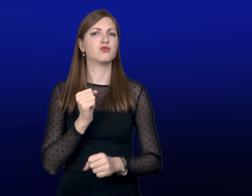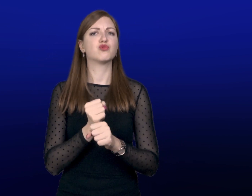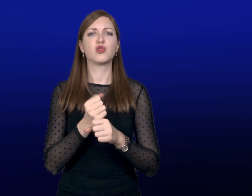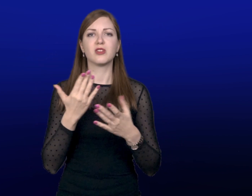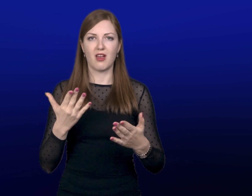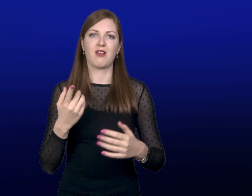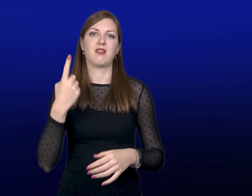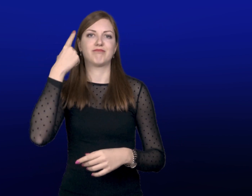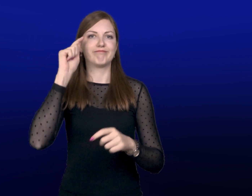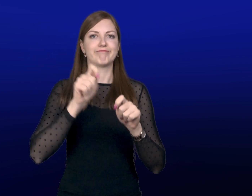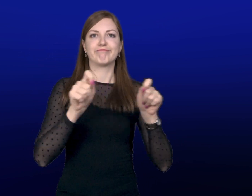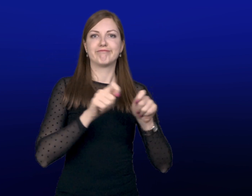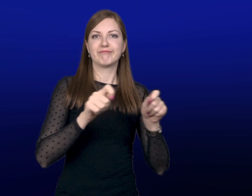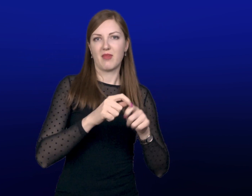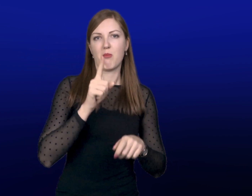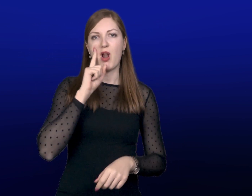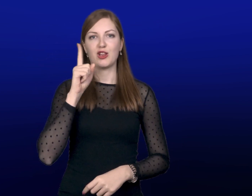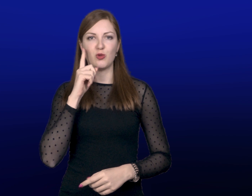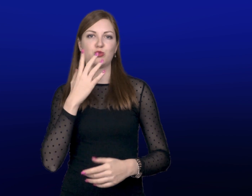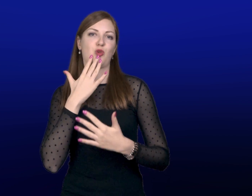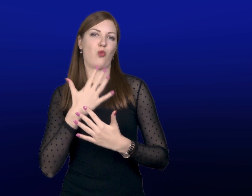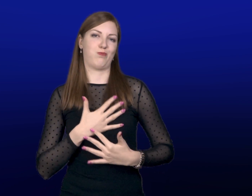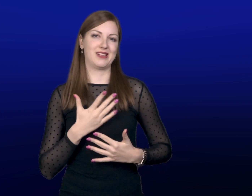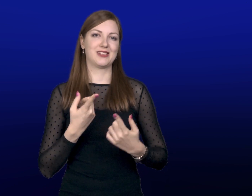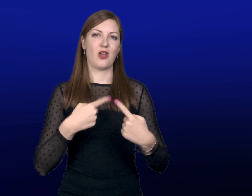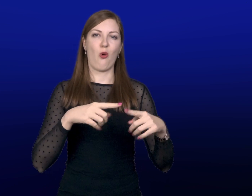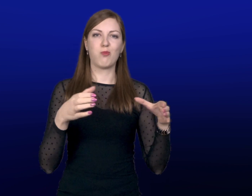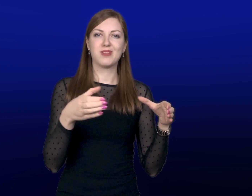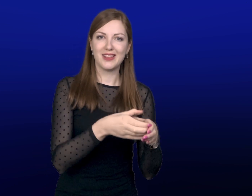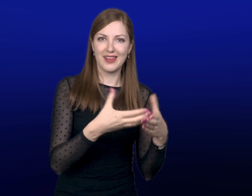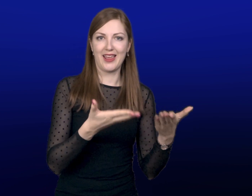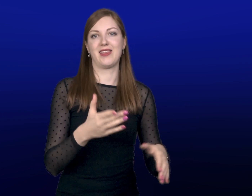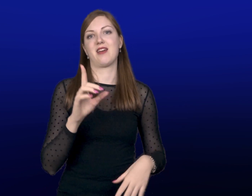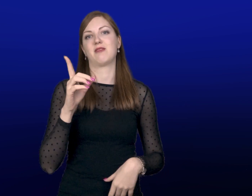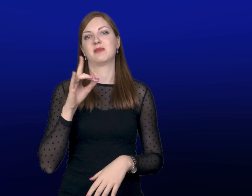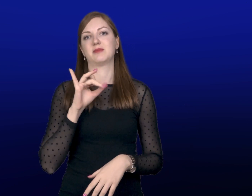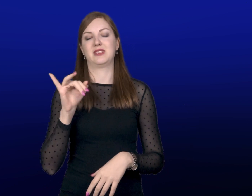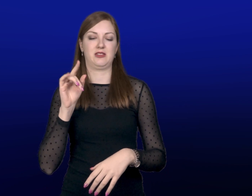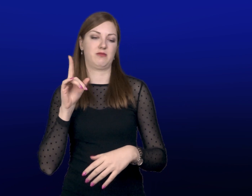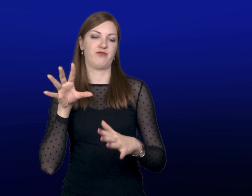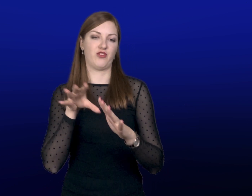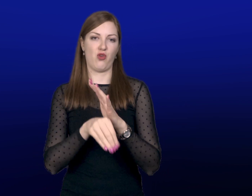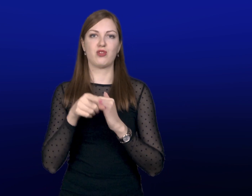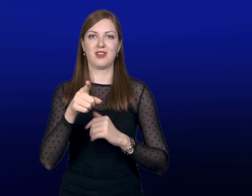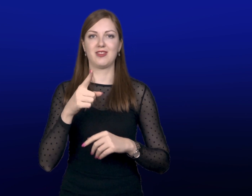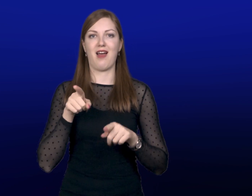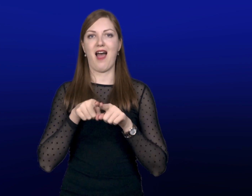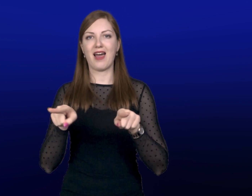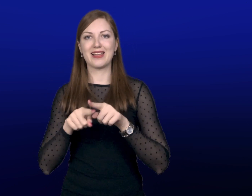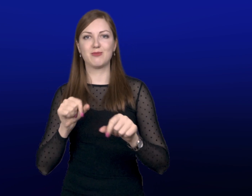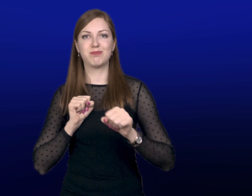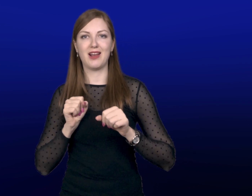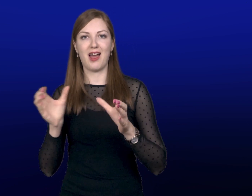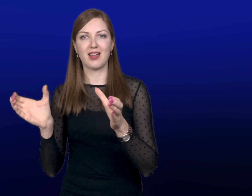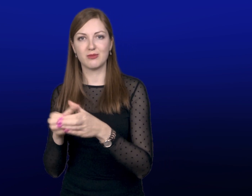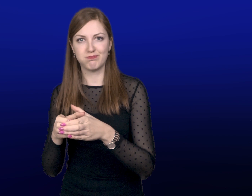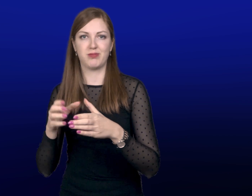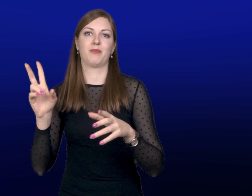создавала молодежные любительские объединения – такие как агитбригада,